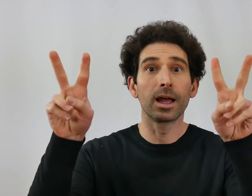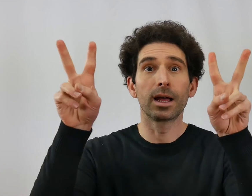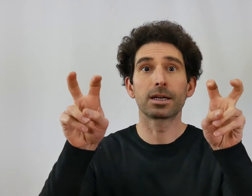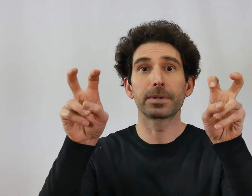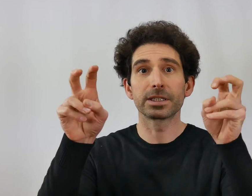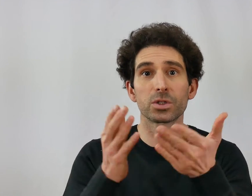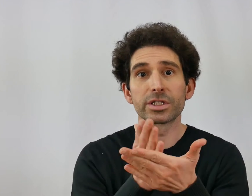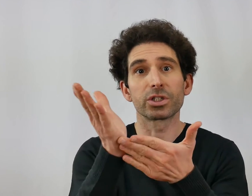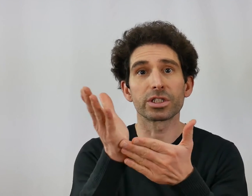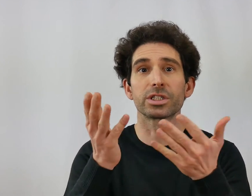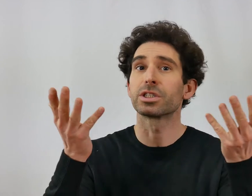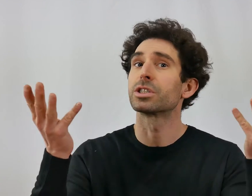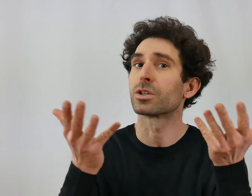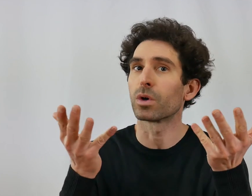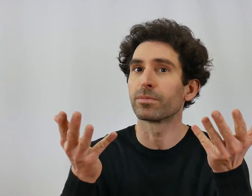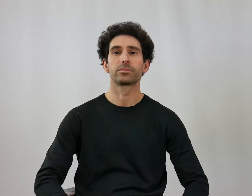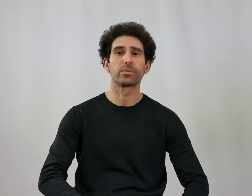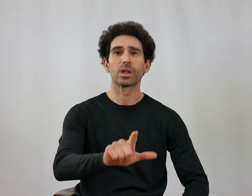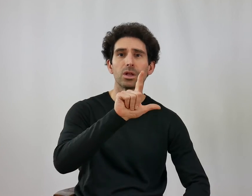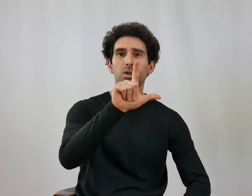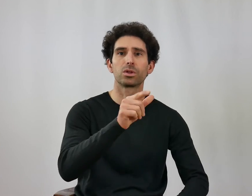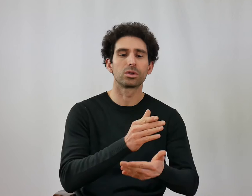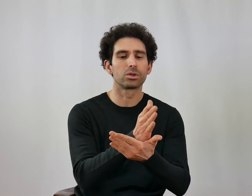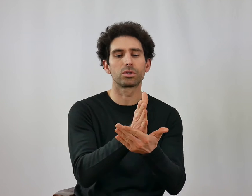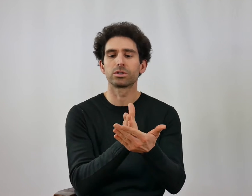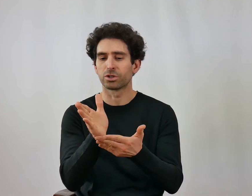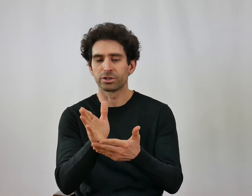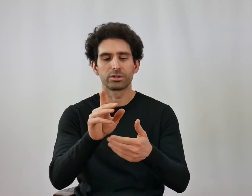Que veut dire cette expression ? Elle a deux sens.